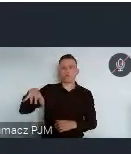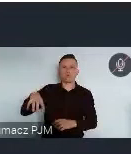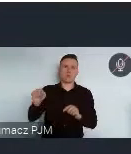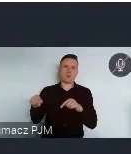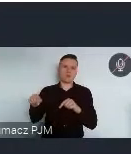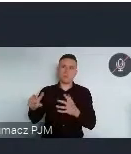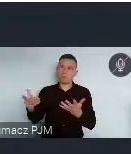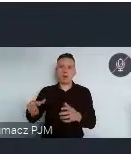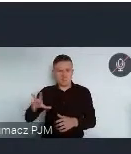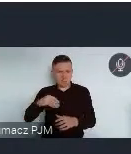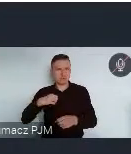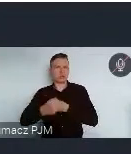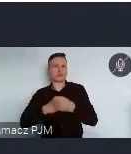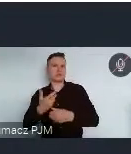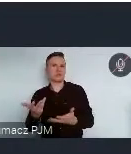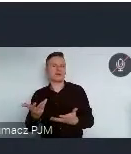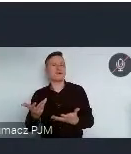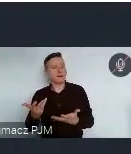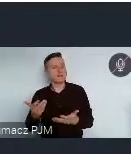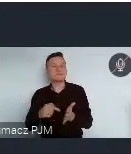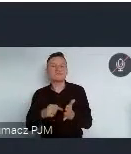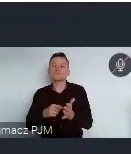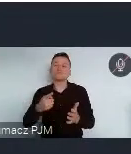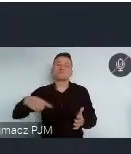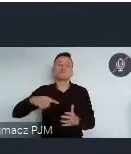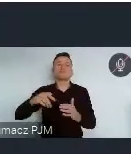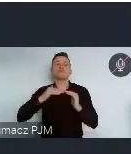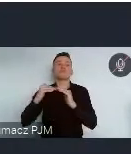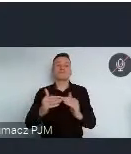są jakby przełożeniem tych Celów Zrównoważonego Rozwoju